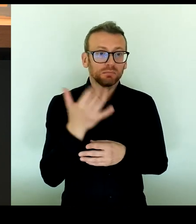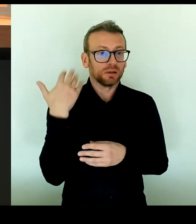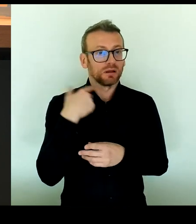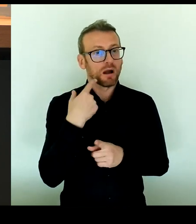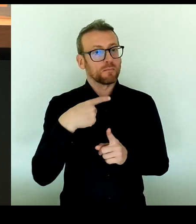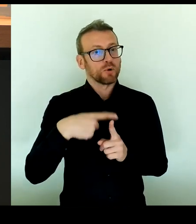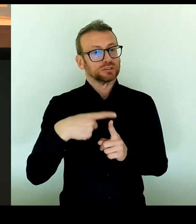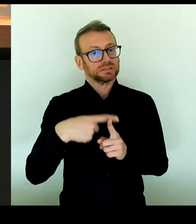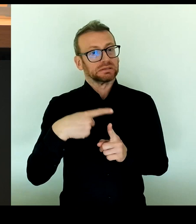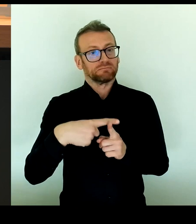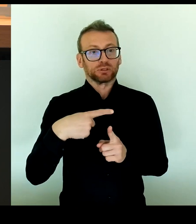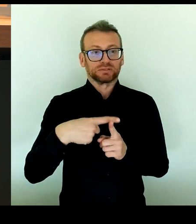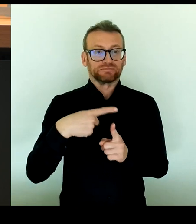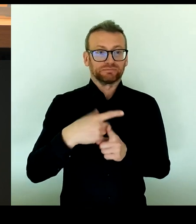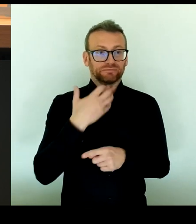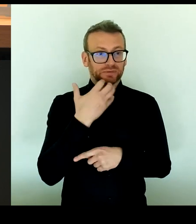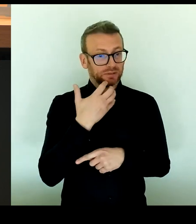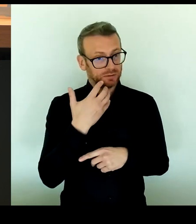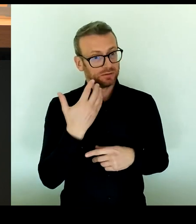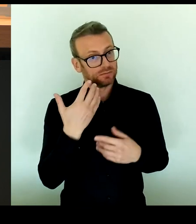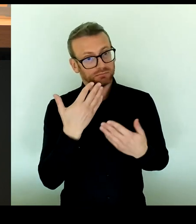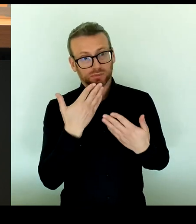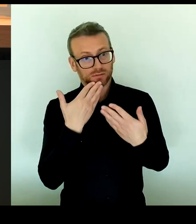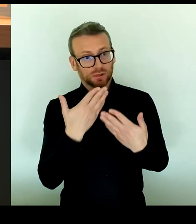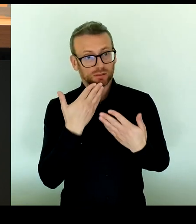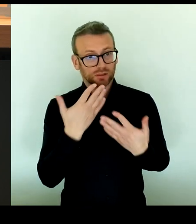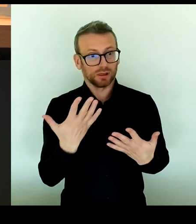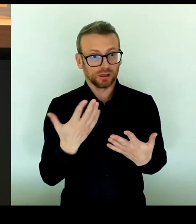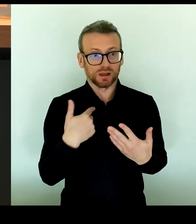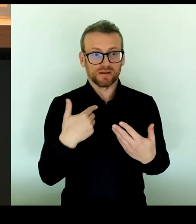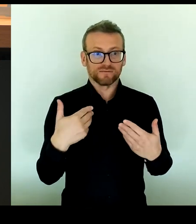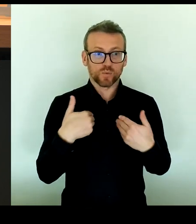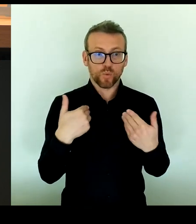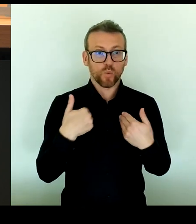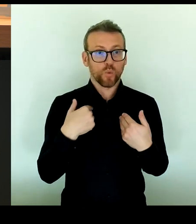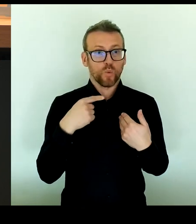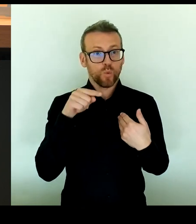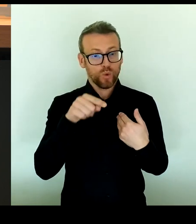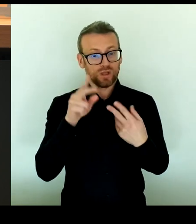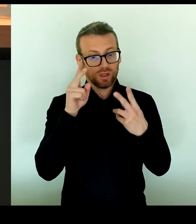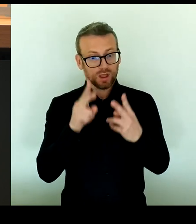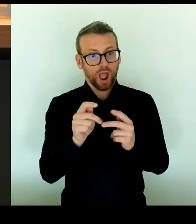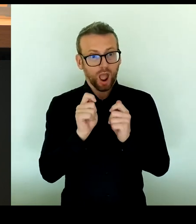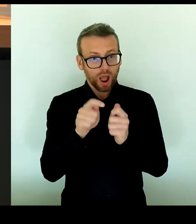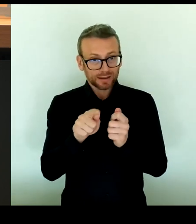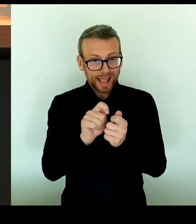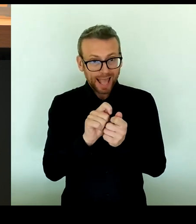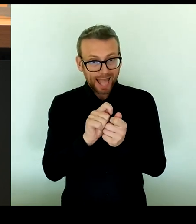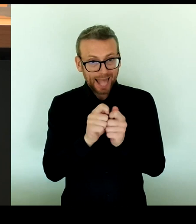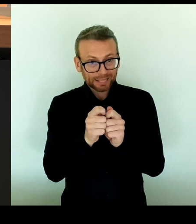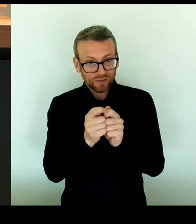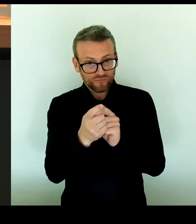Umweltverwaltung beziehungsweise die Verkehrsverwaltung und die Bauverwaltung miteinander abstimmen. Sie waren im Verkehrsausschuss. Da hat Frau Senatorin Jahrasch